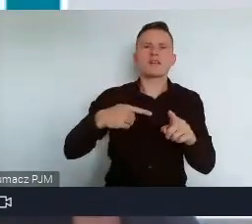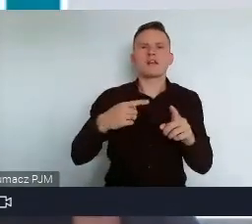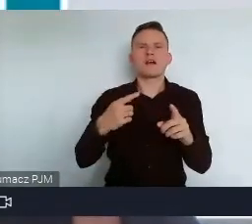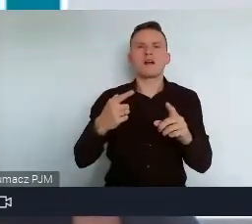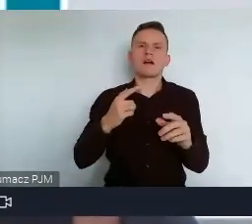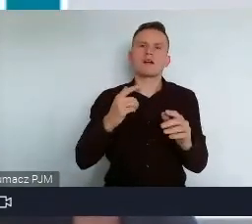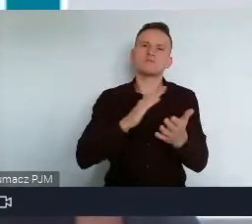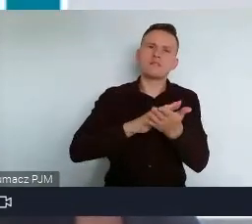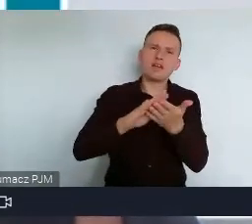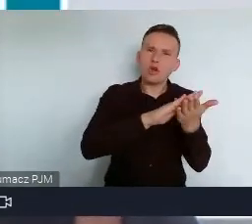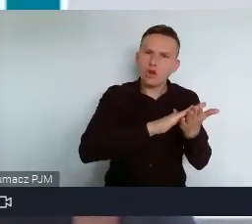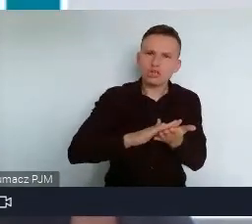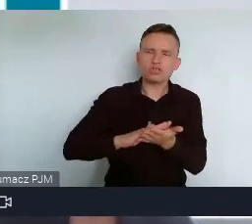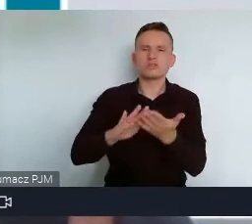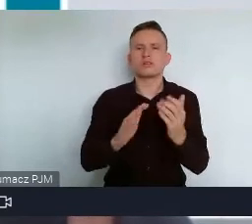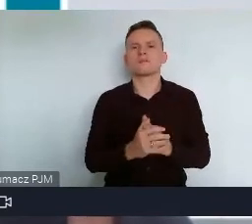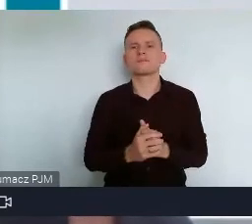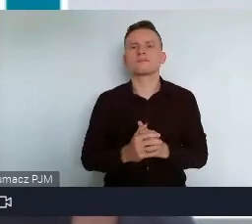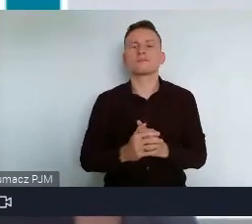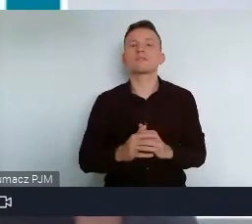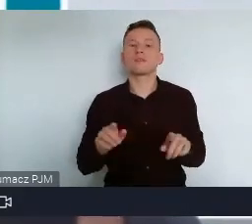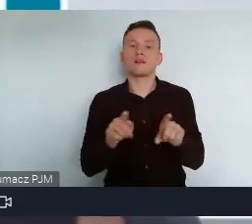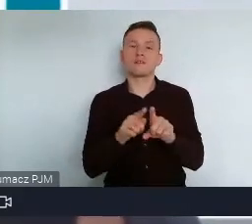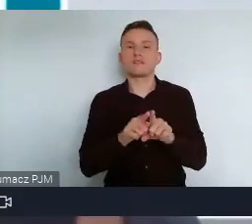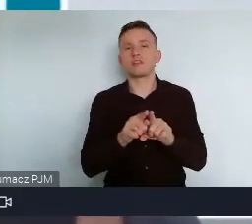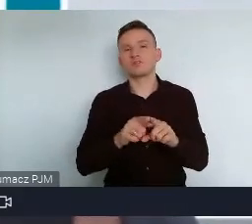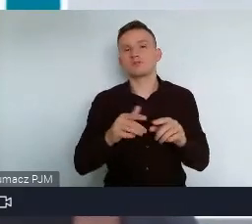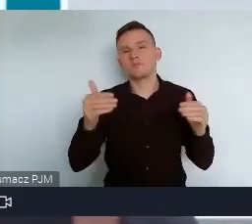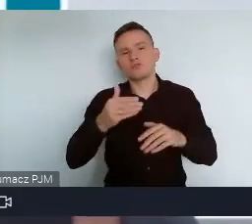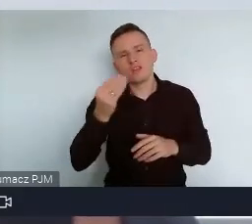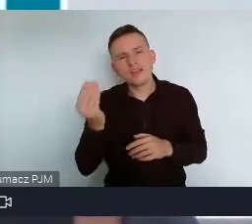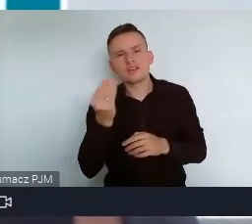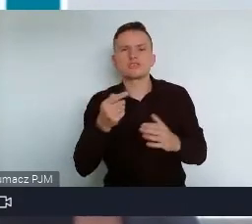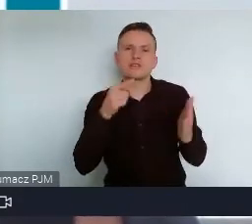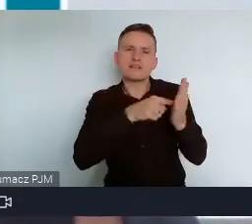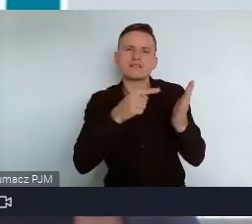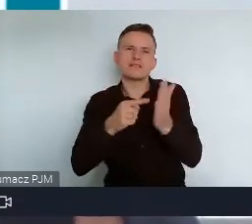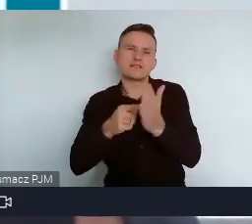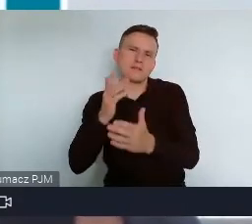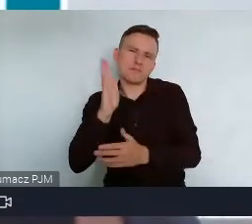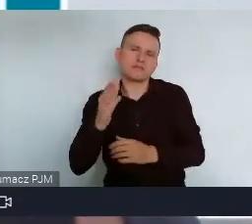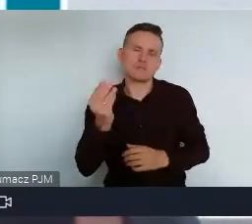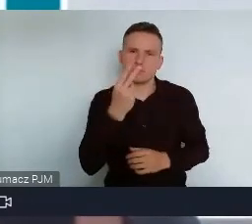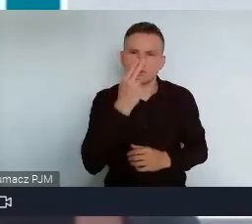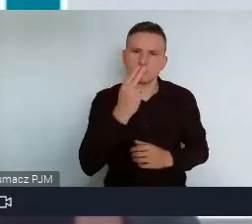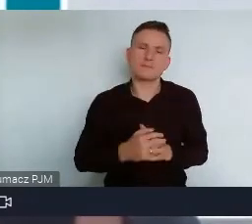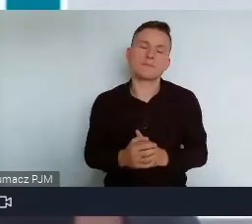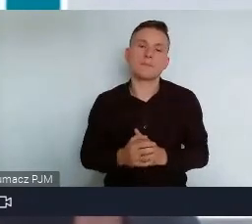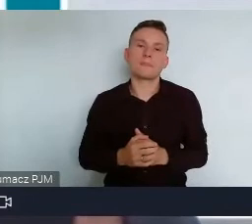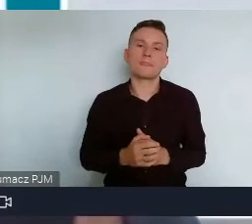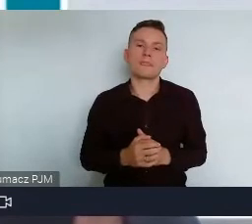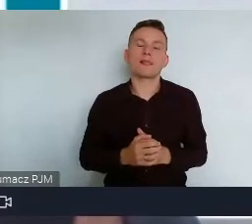być może zidentyfikujemy jeszcze jakieś inne cele w tym obszarze. Oczywiście zrównoważony transport,